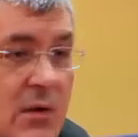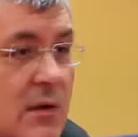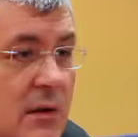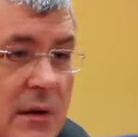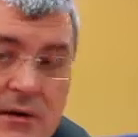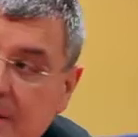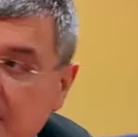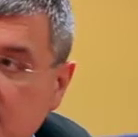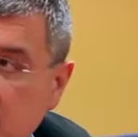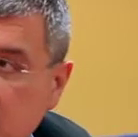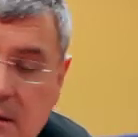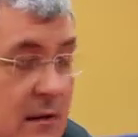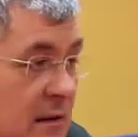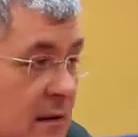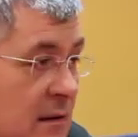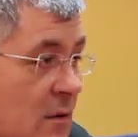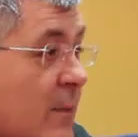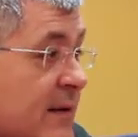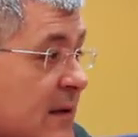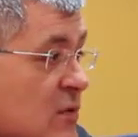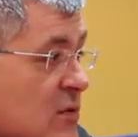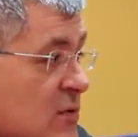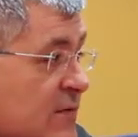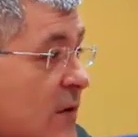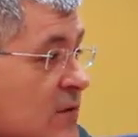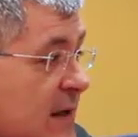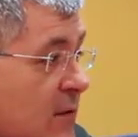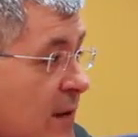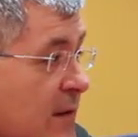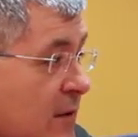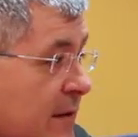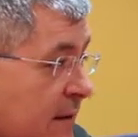de mañana, compartiremos los esfuerzos de la ciudadanía organizada